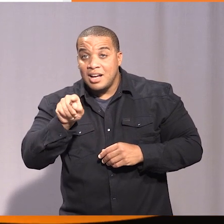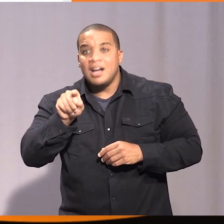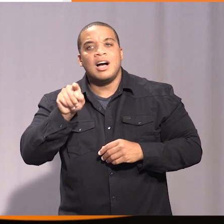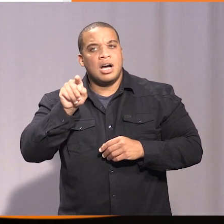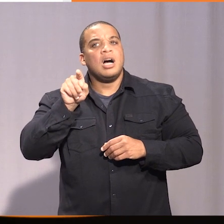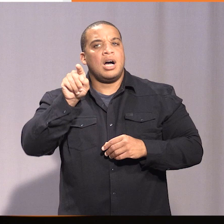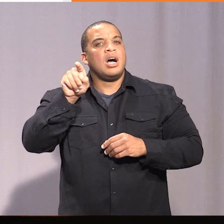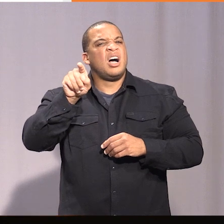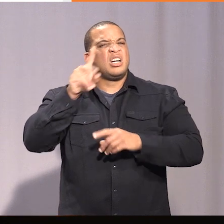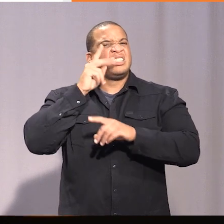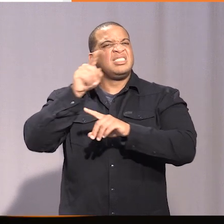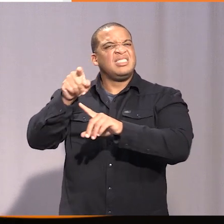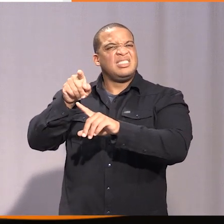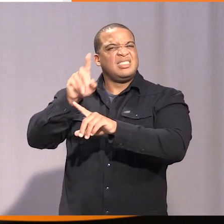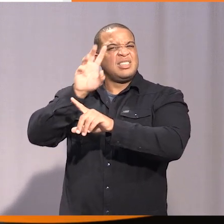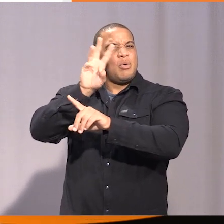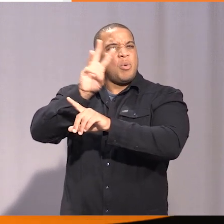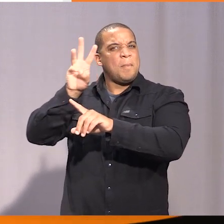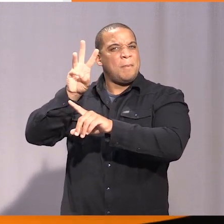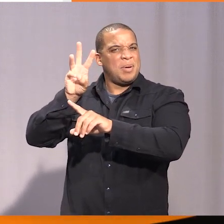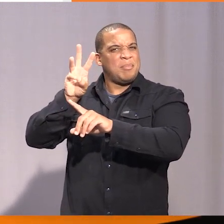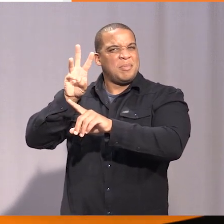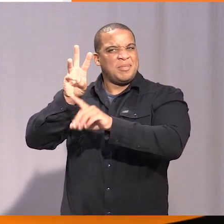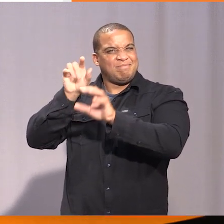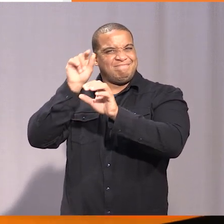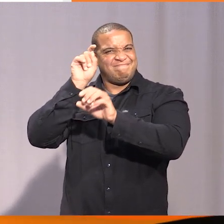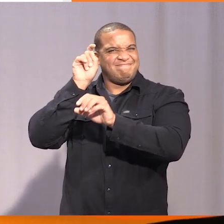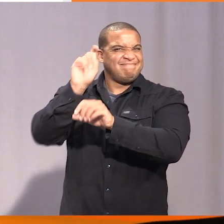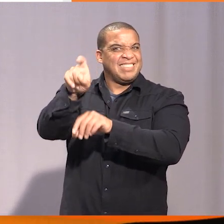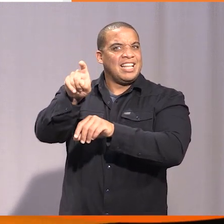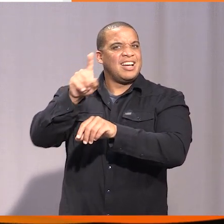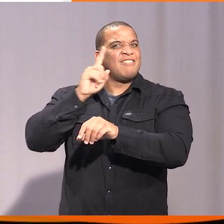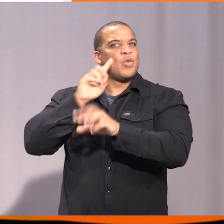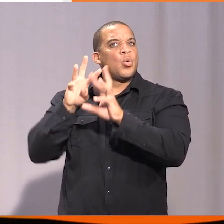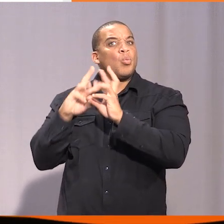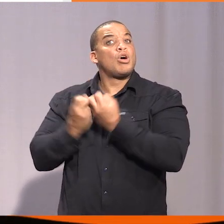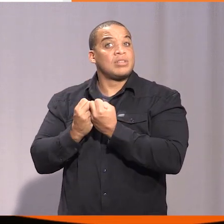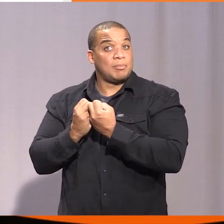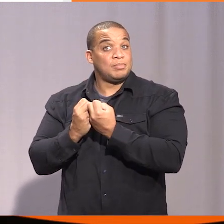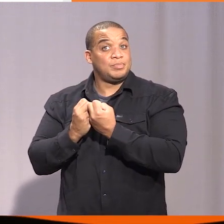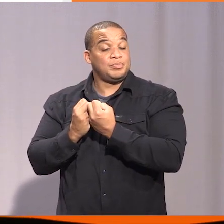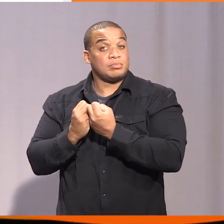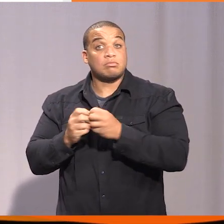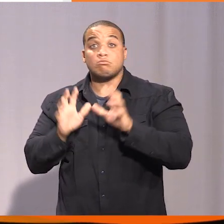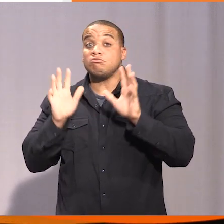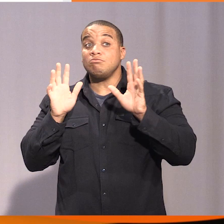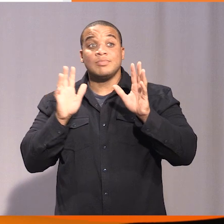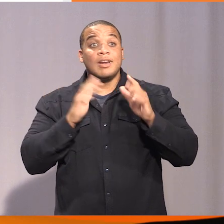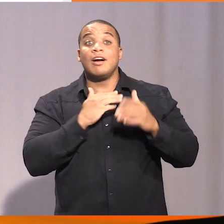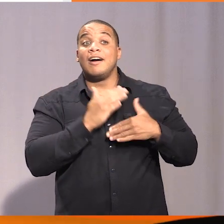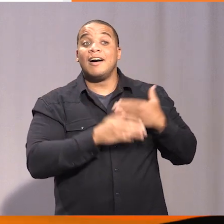Una vez que todo esté completo y hayan recibido su carta de